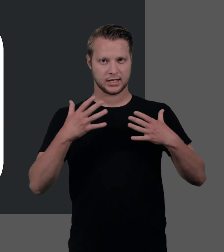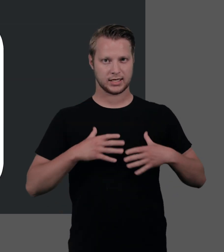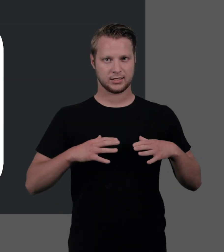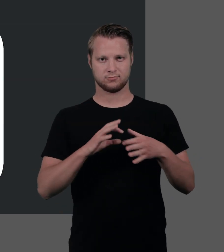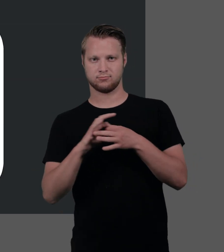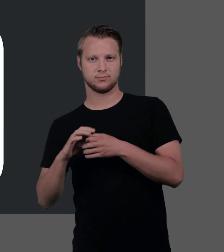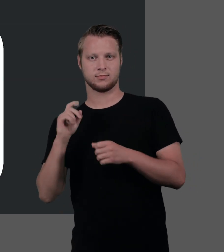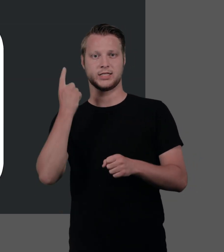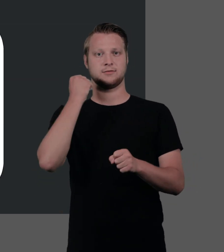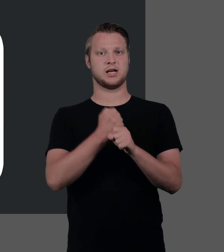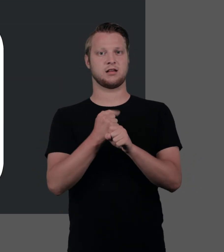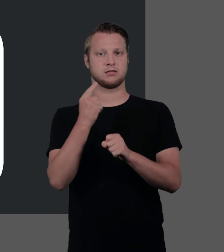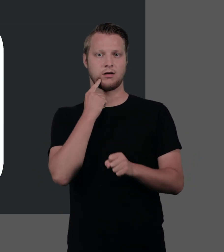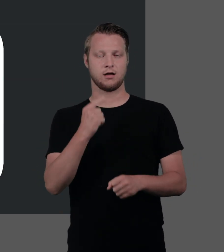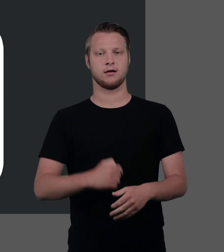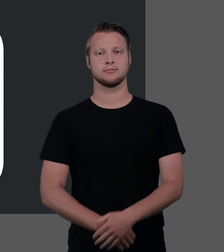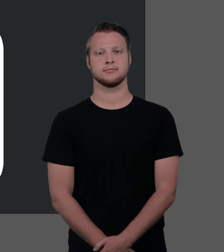Kleding op je eerste werkdag